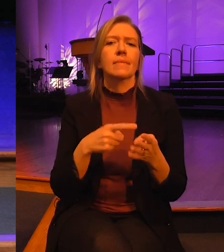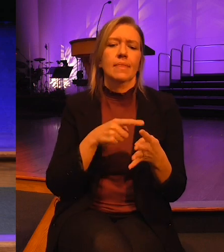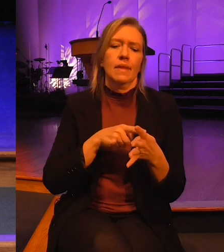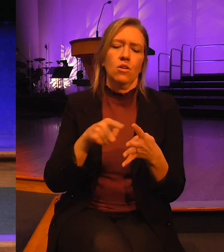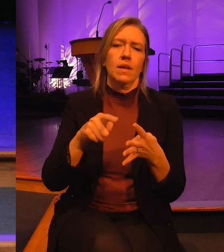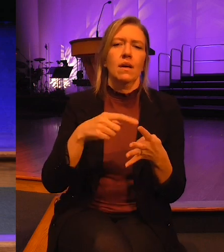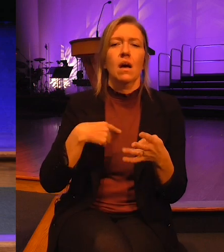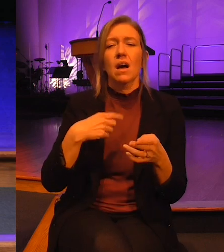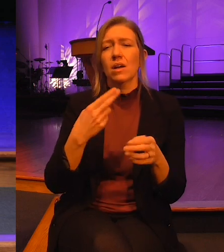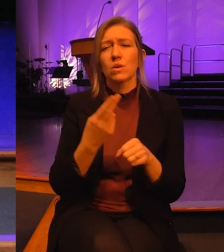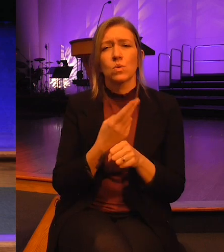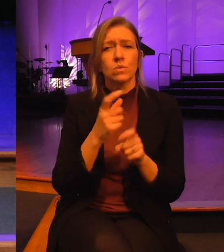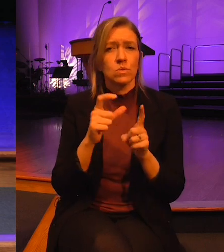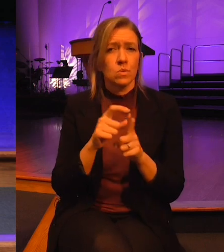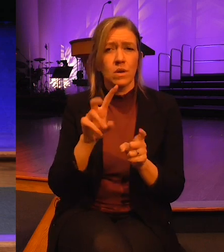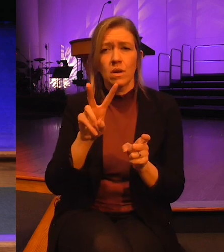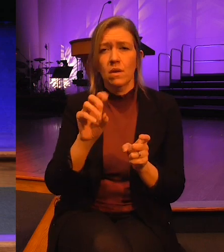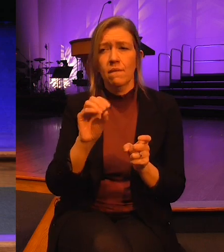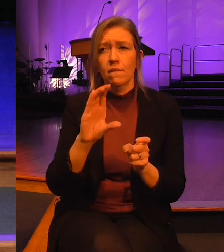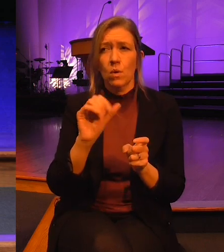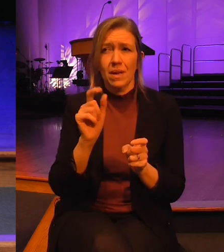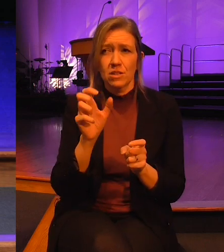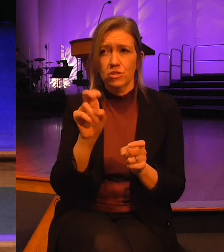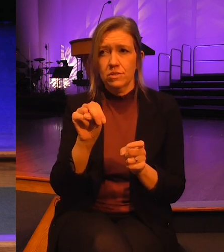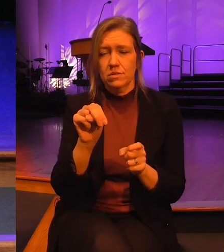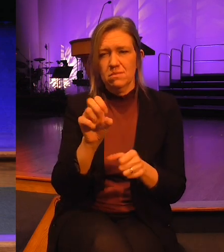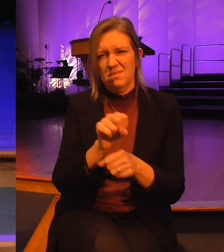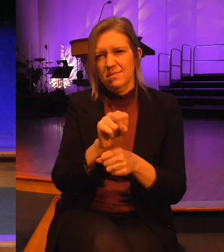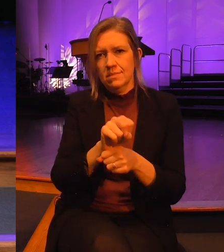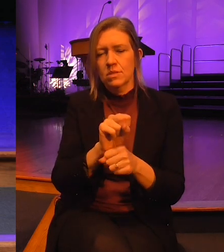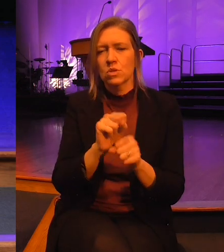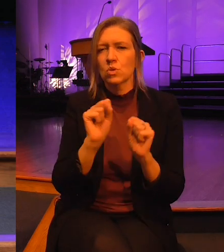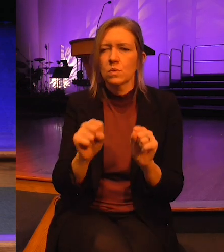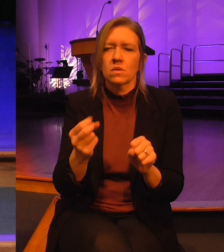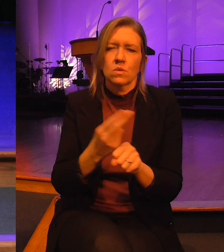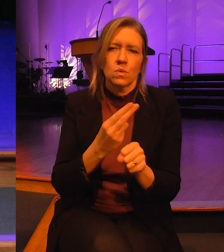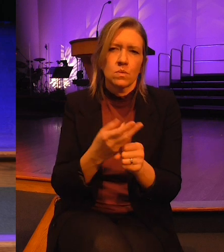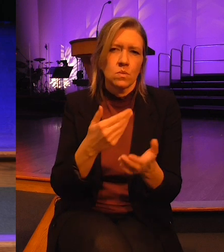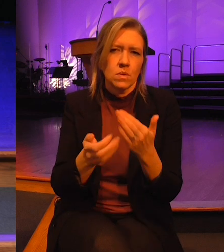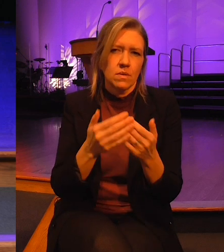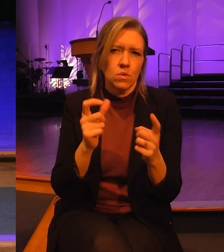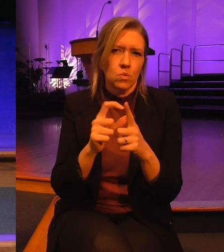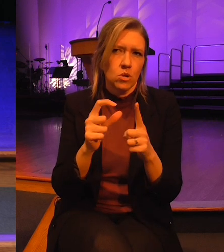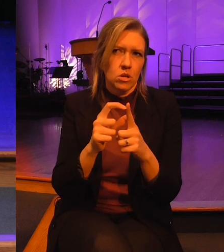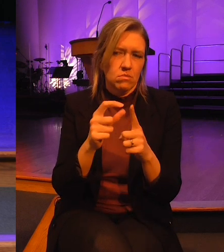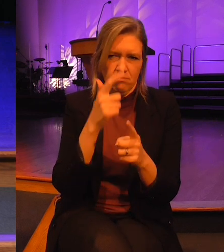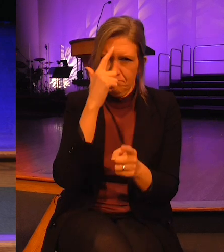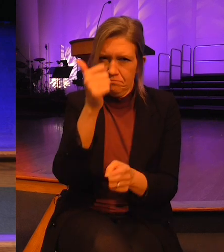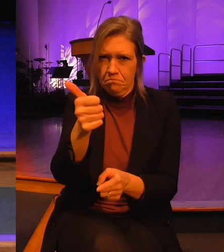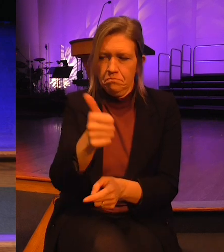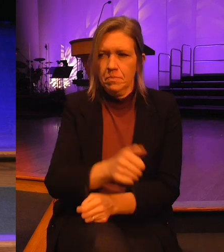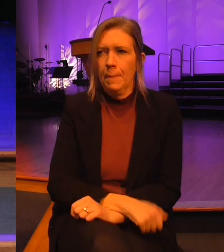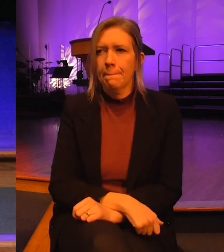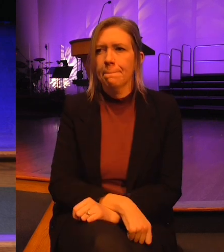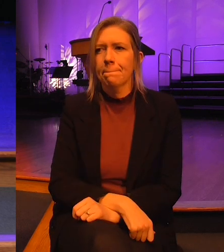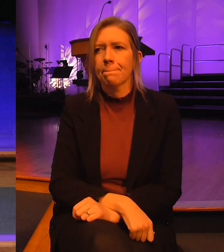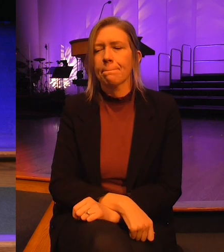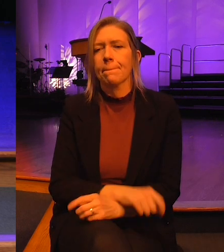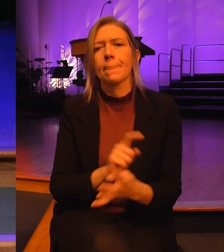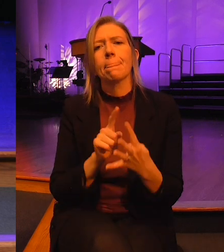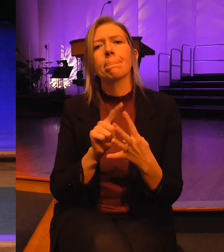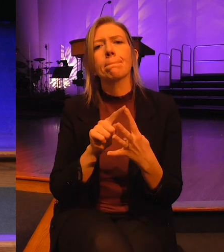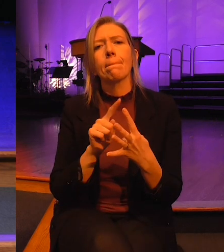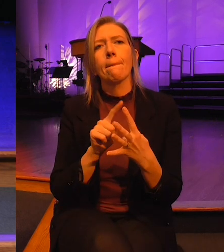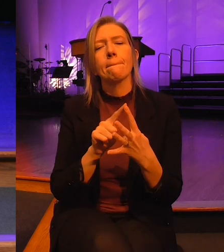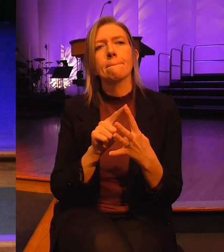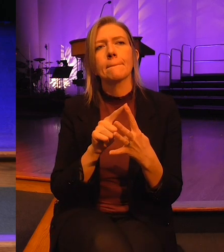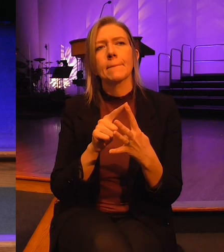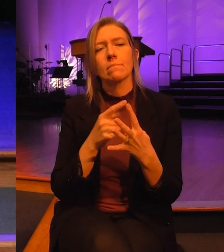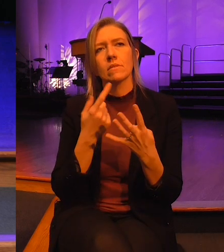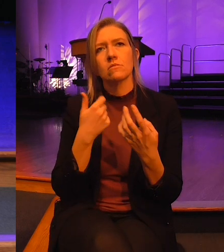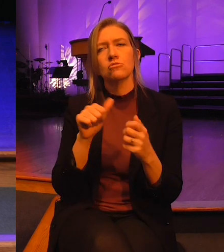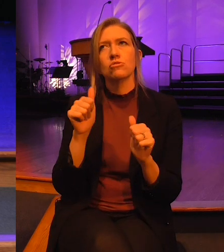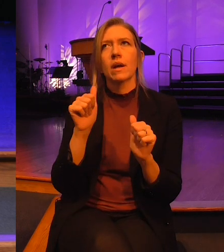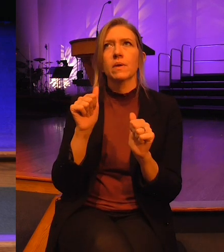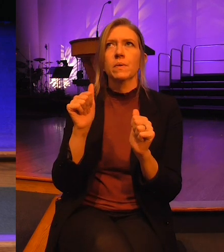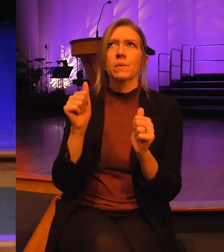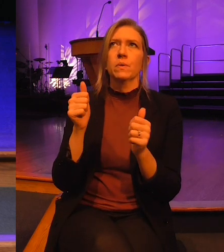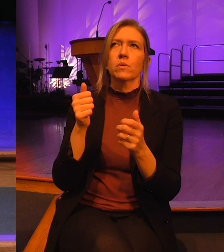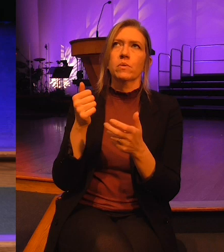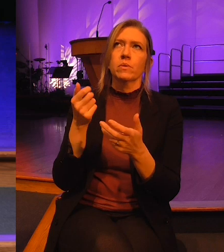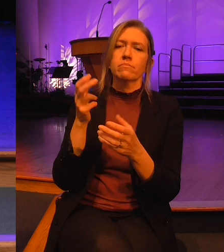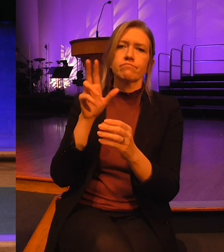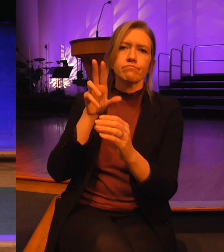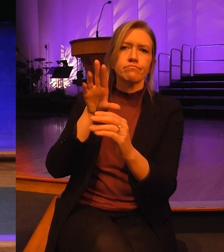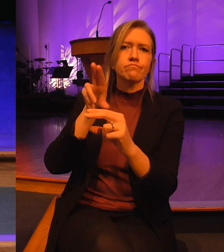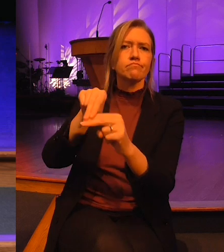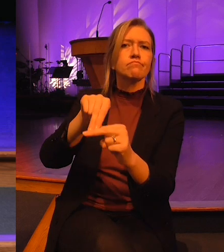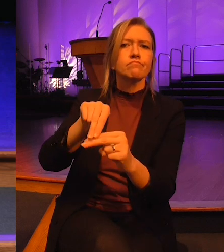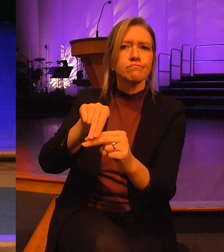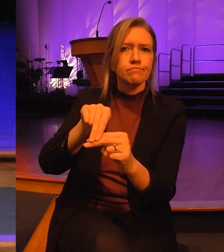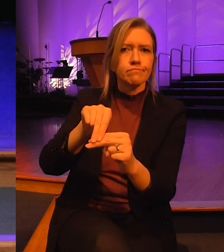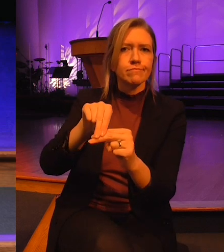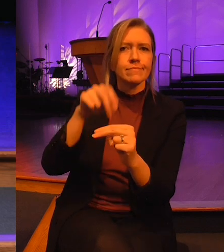y simplemente sintonizarnos con la sabiduría interior y la guía de esta vida interior. Invoquemos cuál